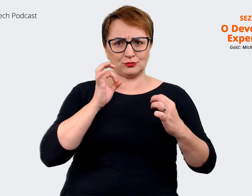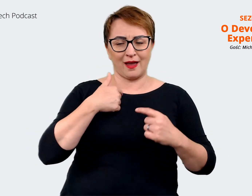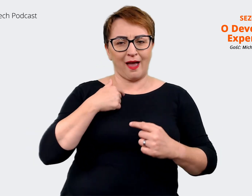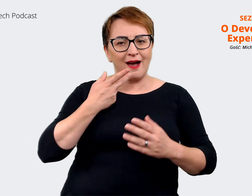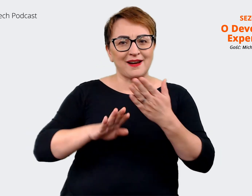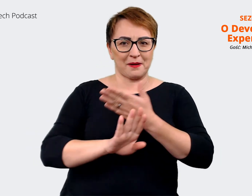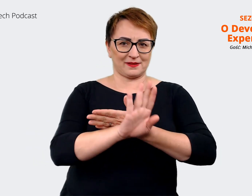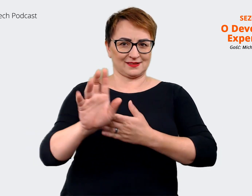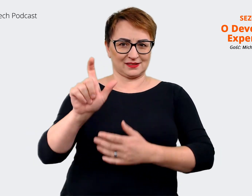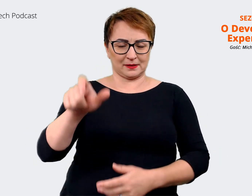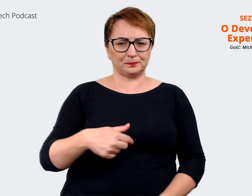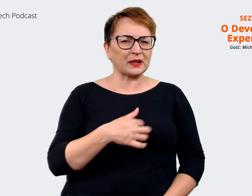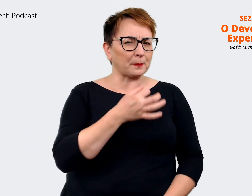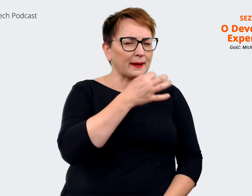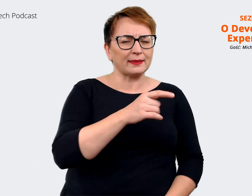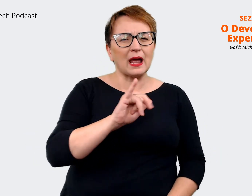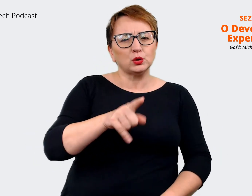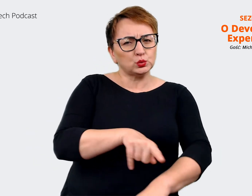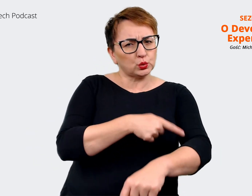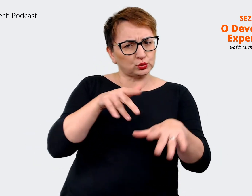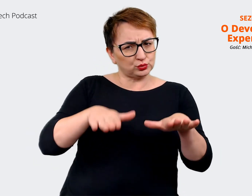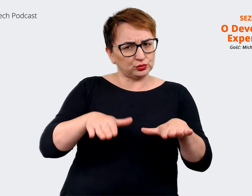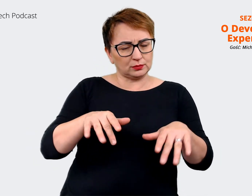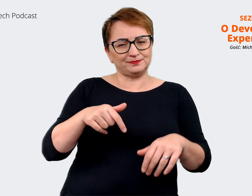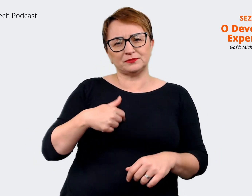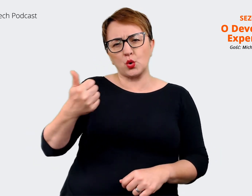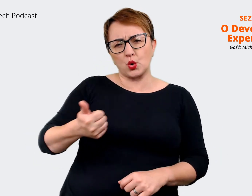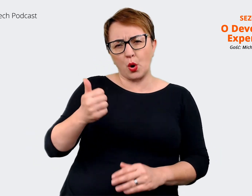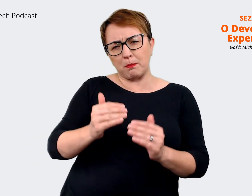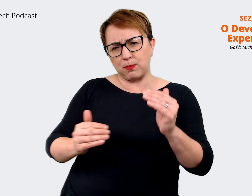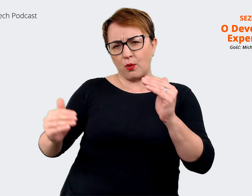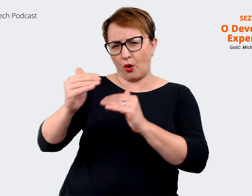długo jesteś w firmie i jak tu trafiłeś? Michał: Trochę ponad rok od stycznia zeszłego